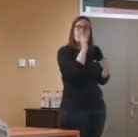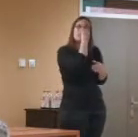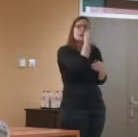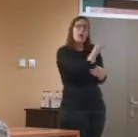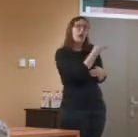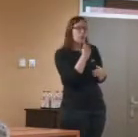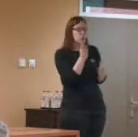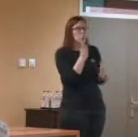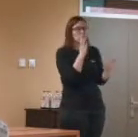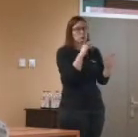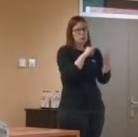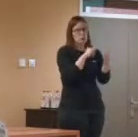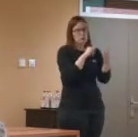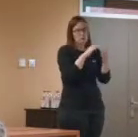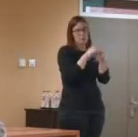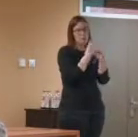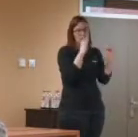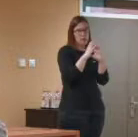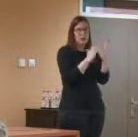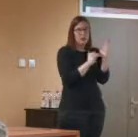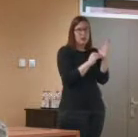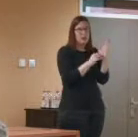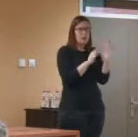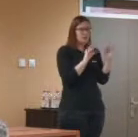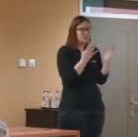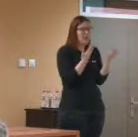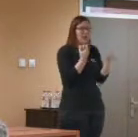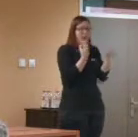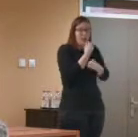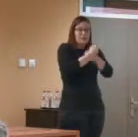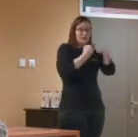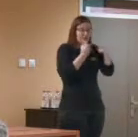pero era insuficiente, porque el trabajo que hacían un día moría al día siguiente porque